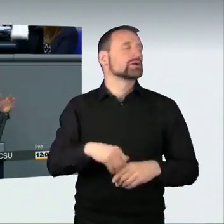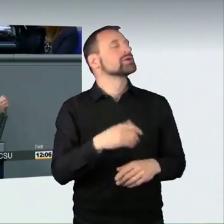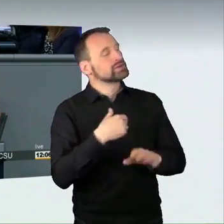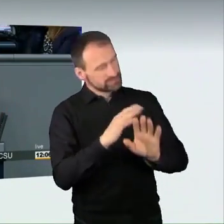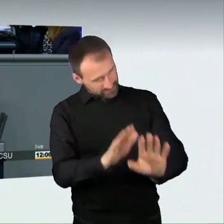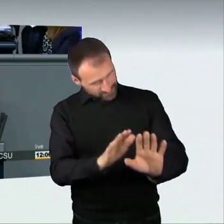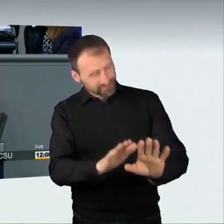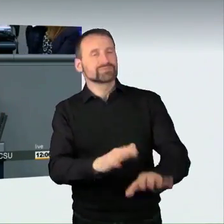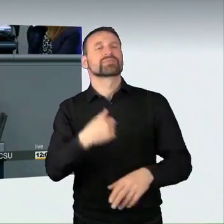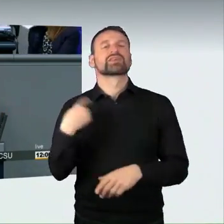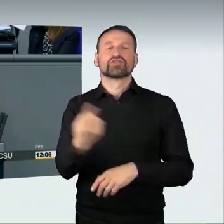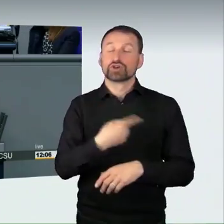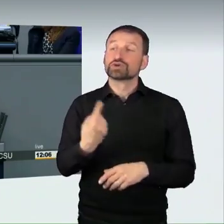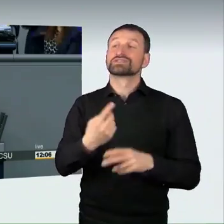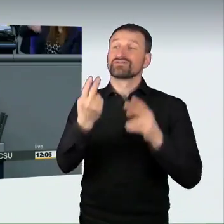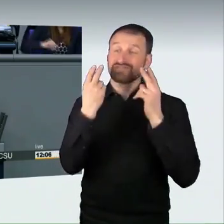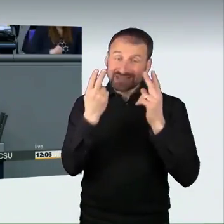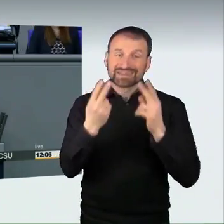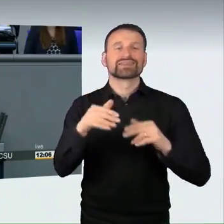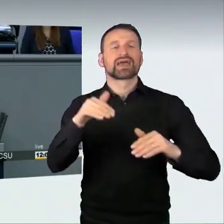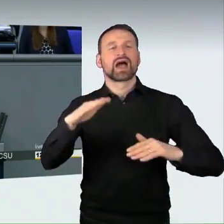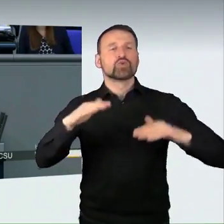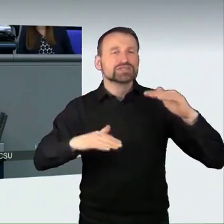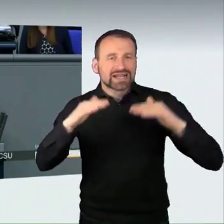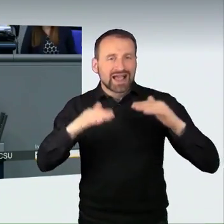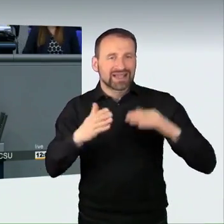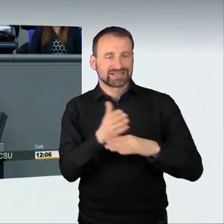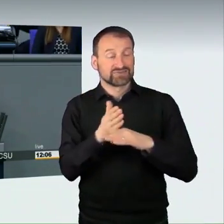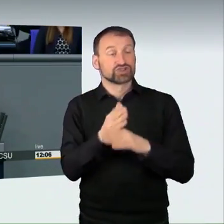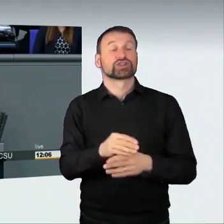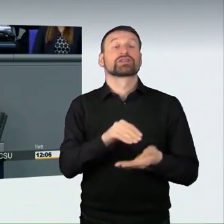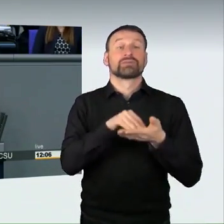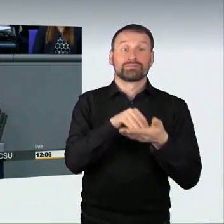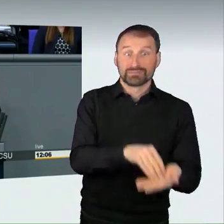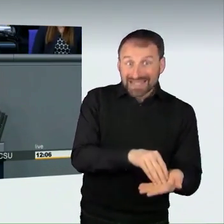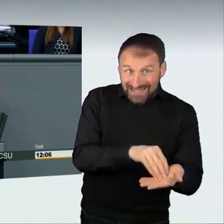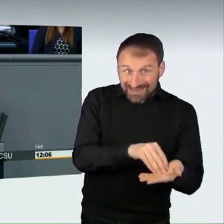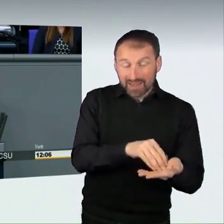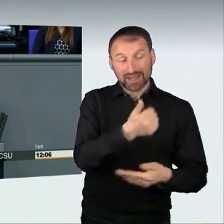den Mietern auf der einen Seite und den Vermietern, den vermietenden Eigentümern auf der anderen Seite gibt.